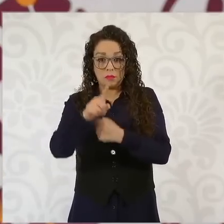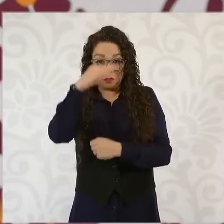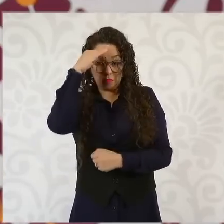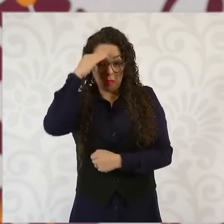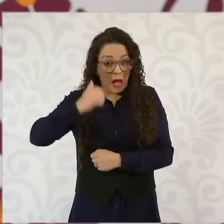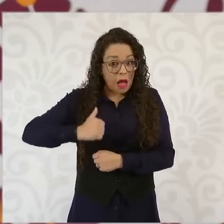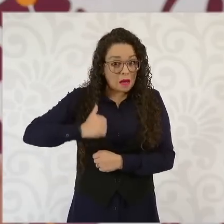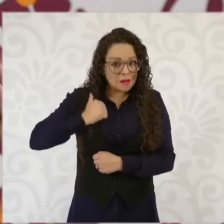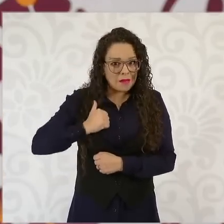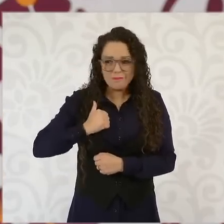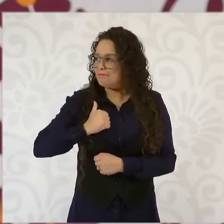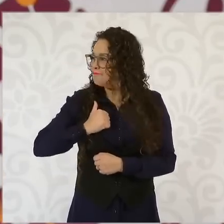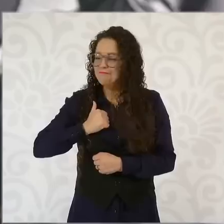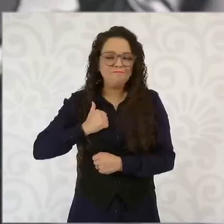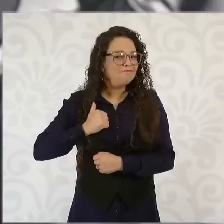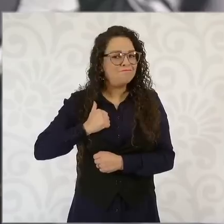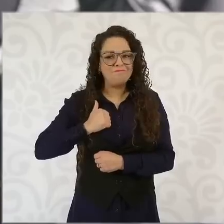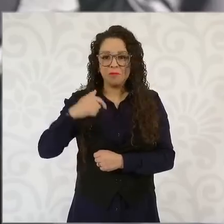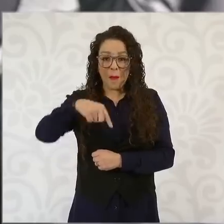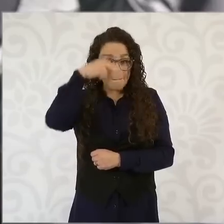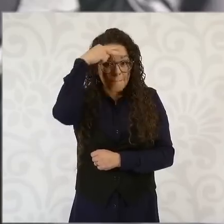con la que nos se tenga una integración económica